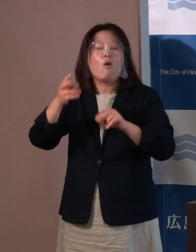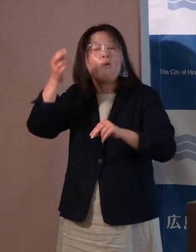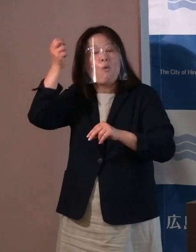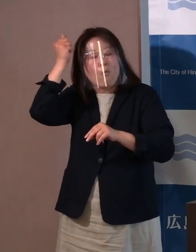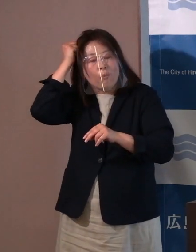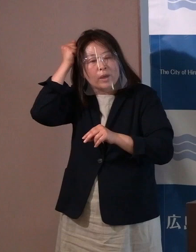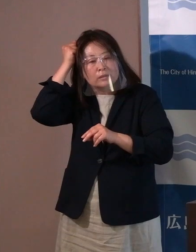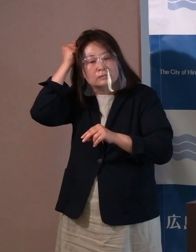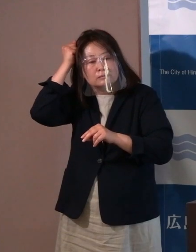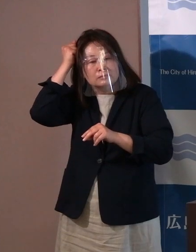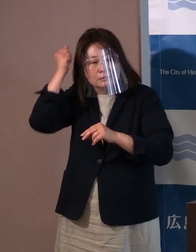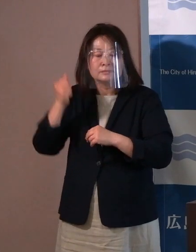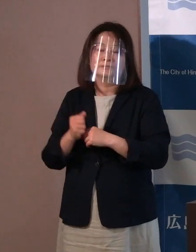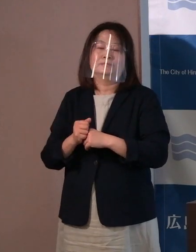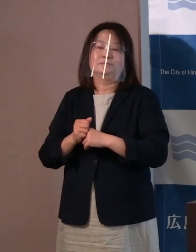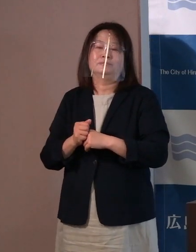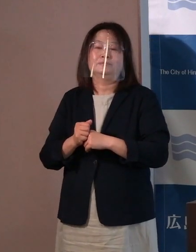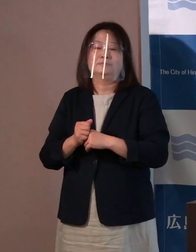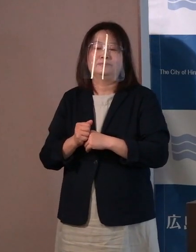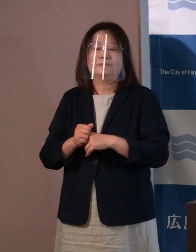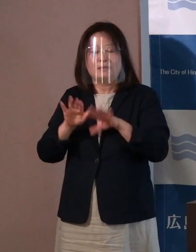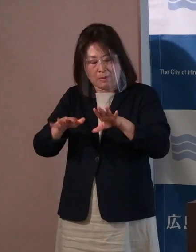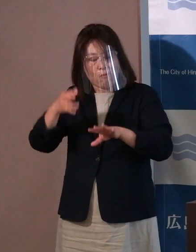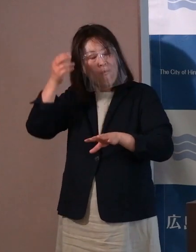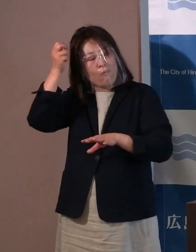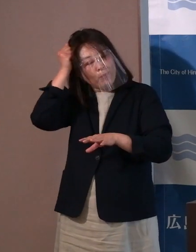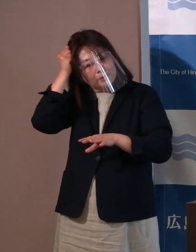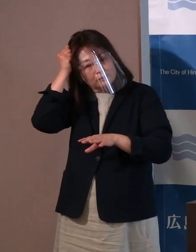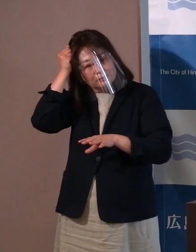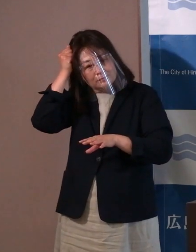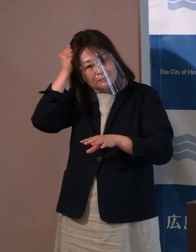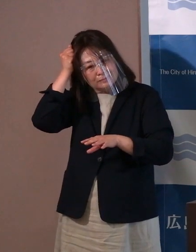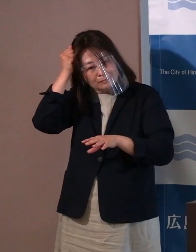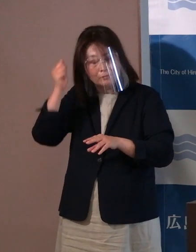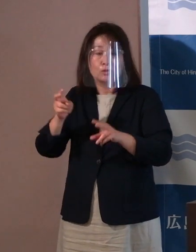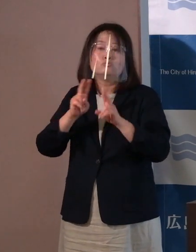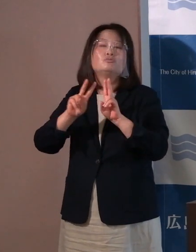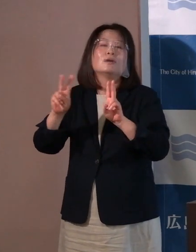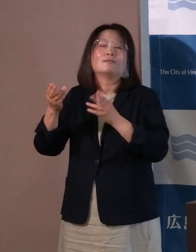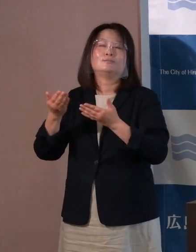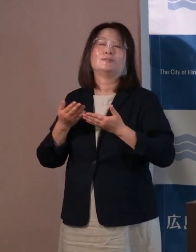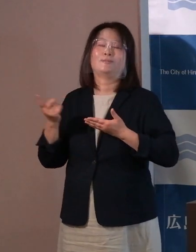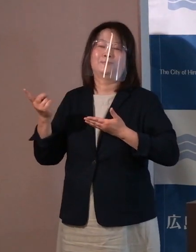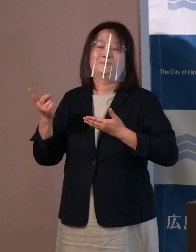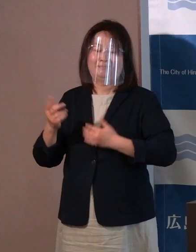何回も､今でも覚えているって 披露されて歌われたりしたんで､